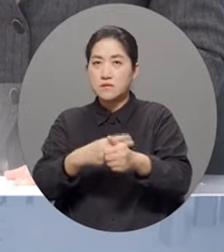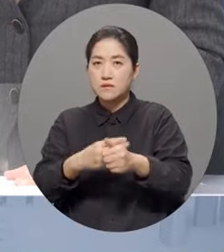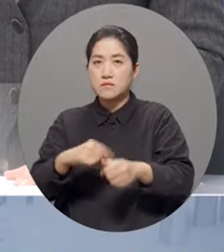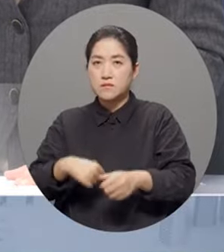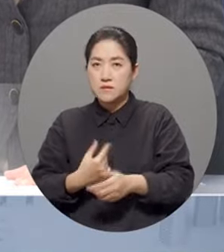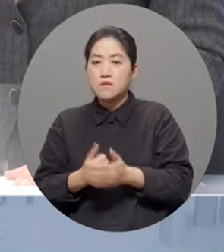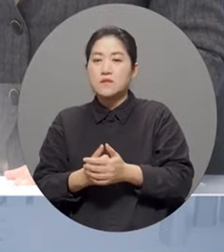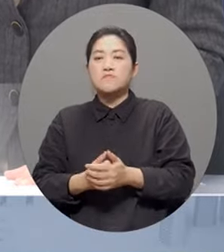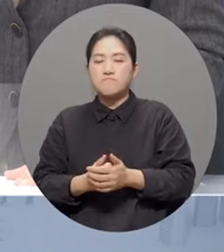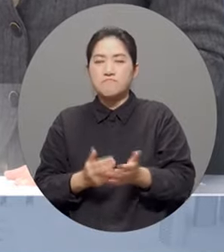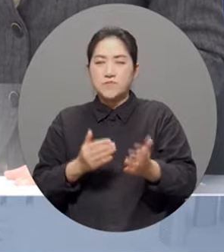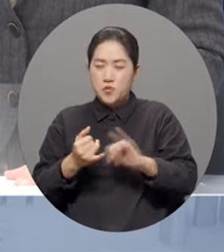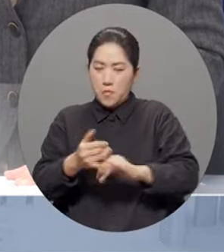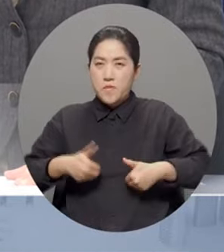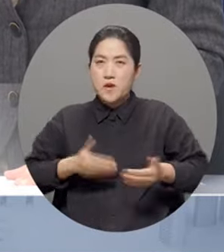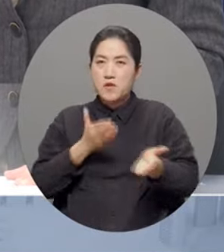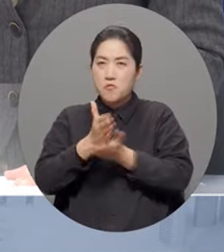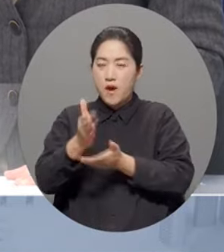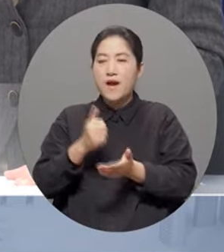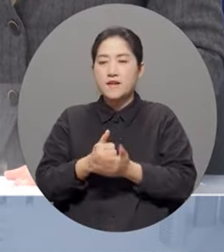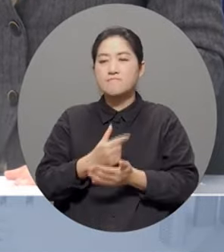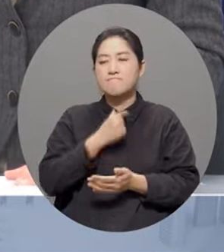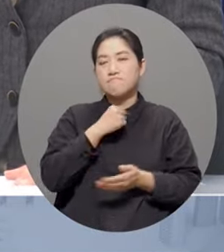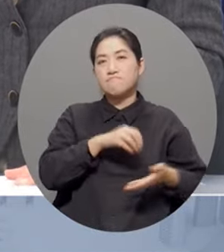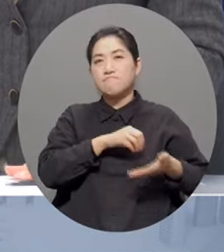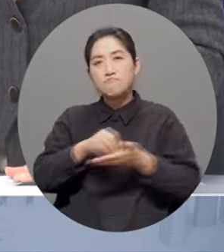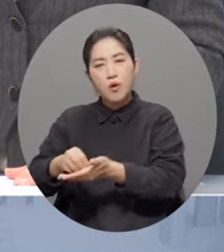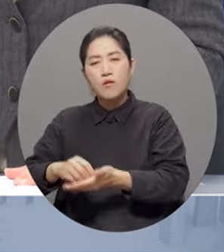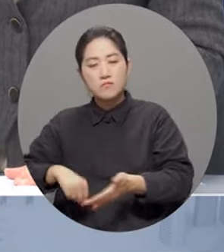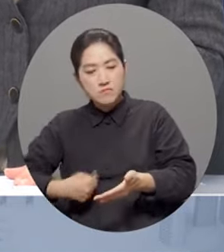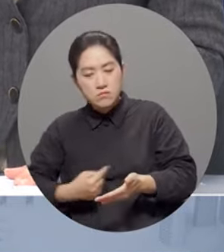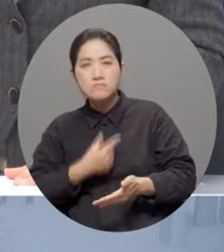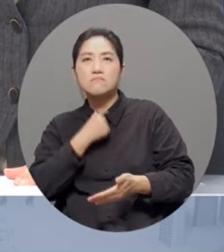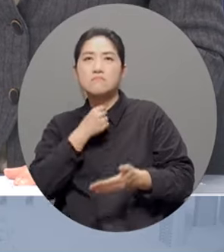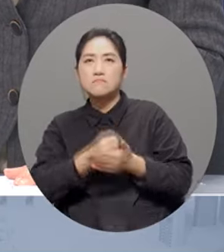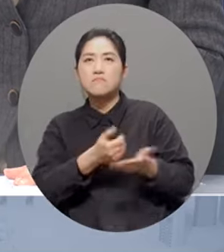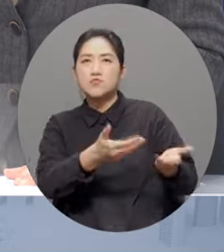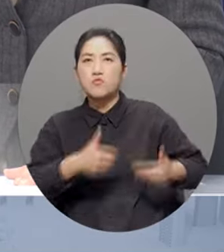노인 수요를 감안해서 돌봄을 강화하겠다고하는데 실은 의사들이 자발적으로 필수